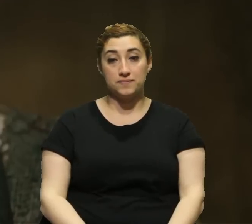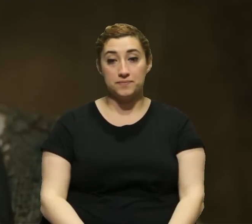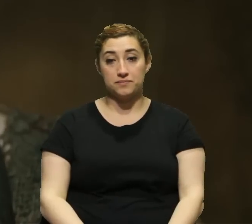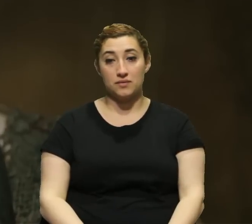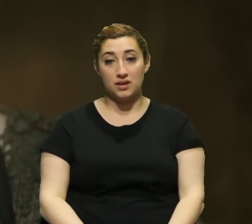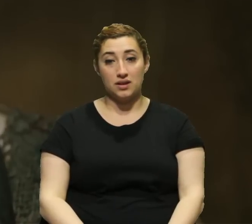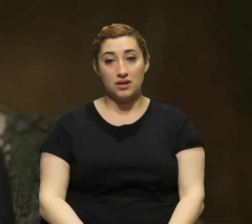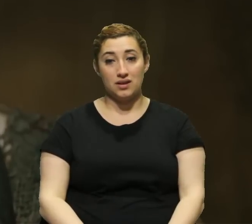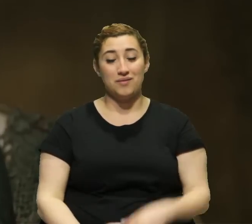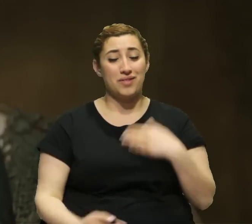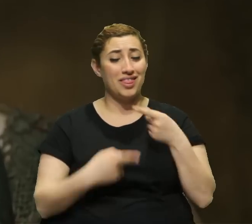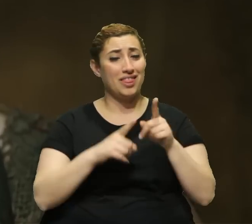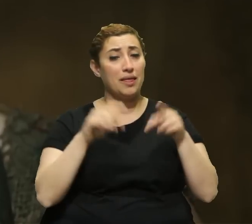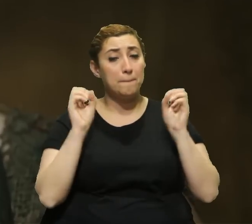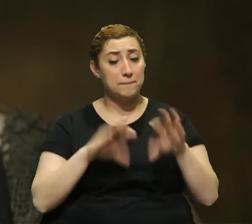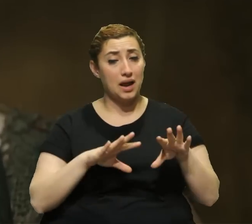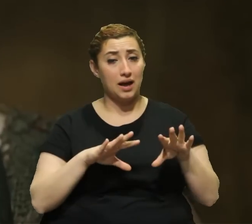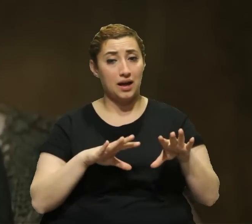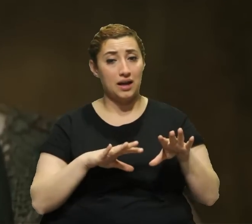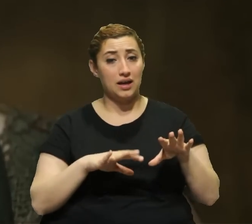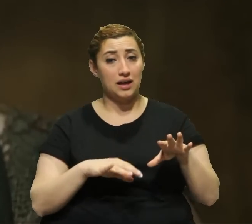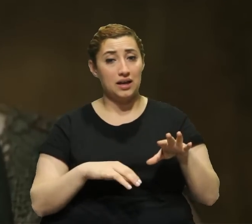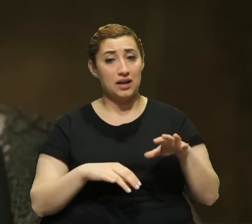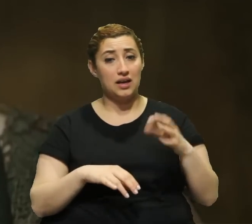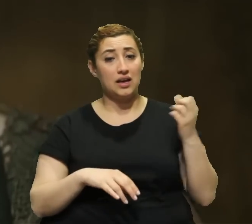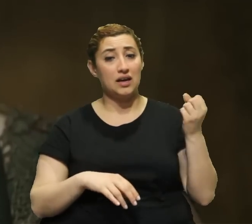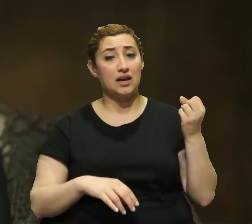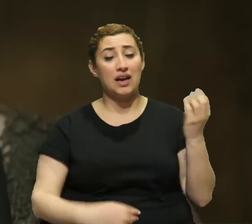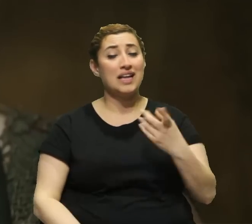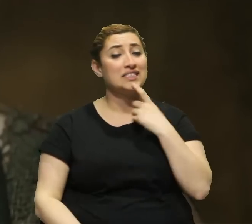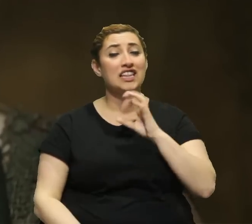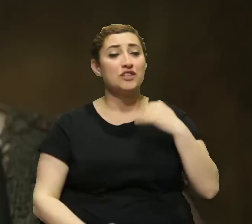Bırakasın eğleşmeyi ihtiyar. Kim bilir kaç sene daha gün yüzü göremem ben.